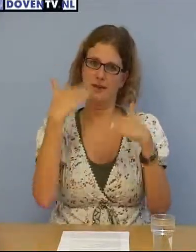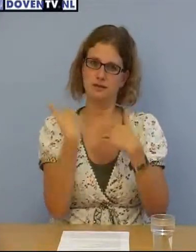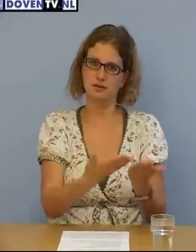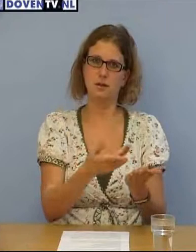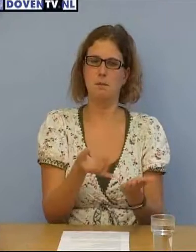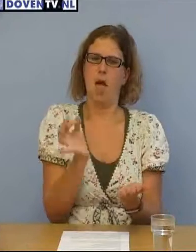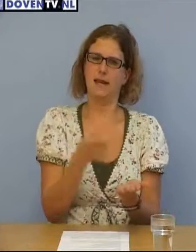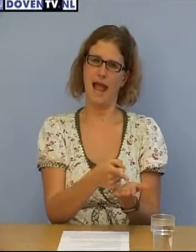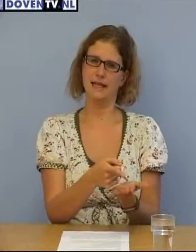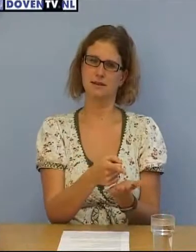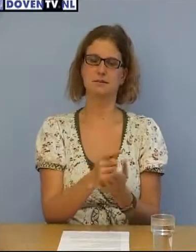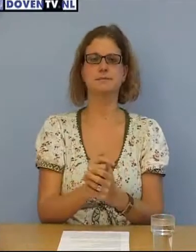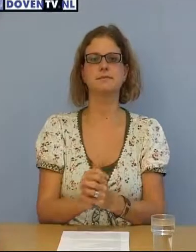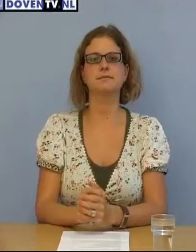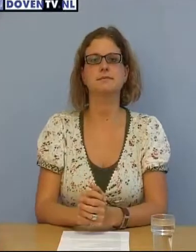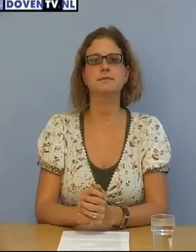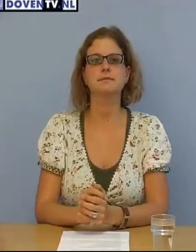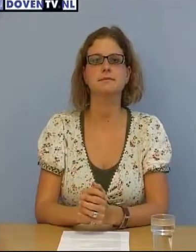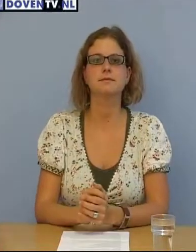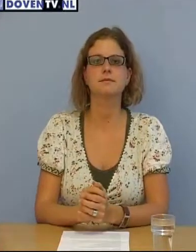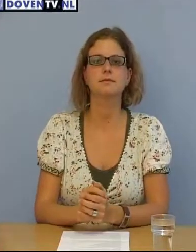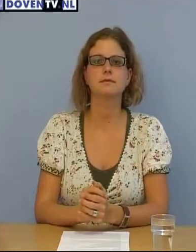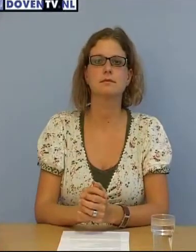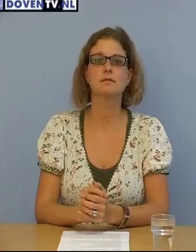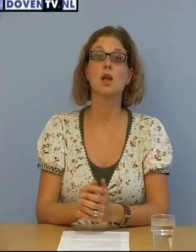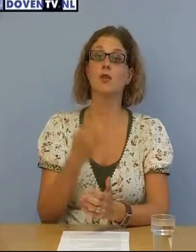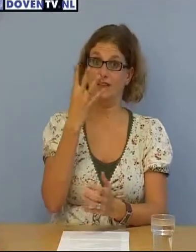een goed bestaan voor hun kind voor het moment dat ze er niet meer zijn.